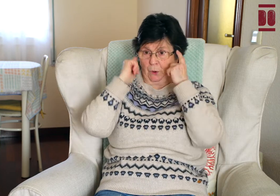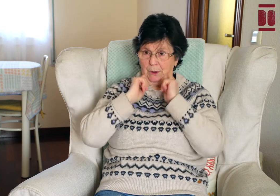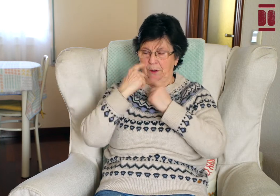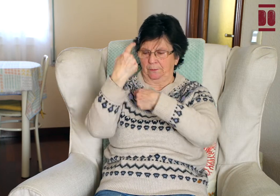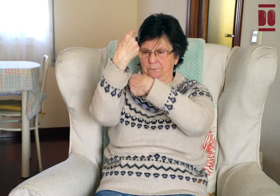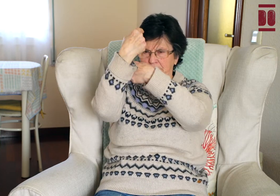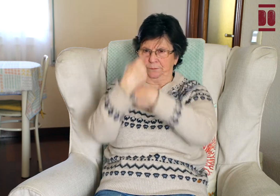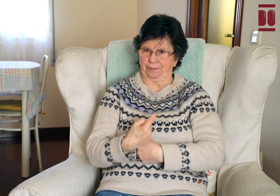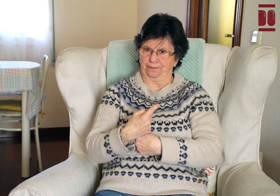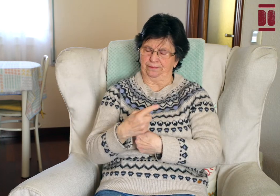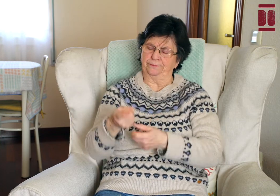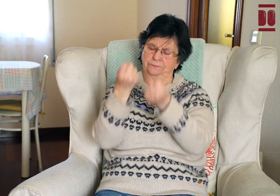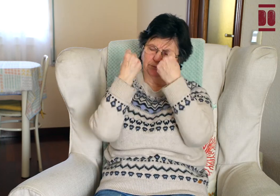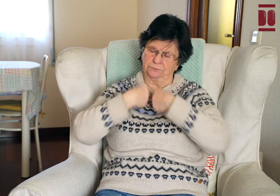las monjas me obligaban a practicarlas.